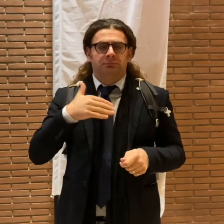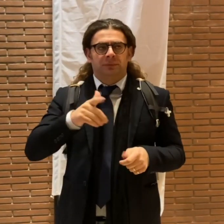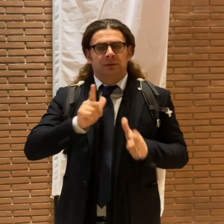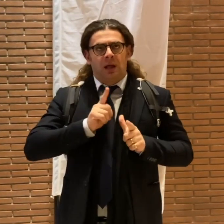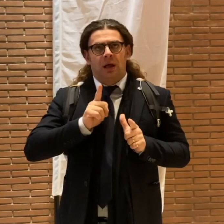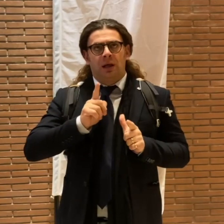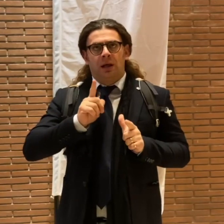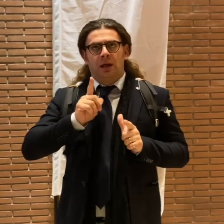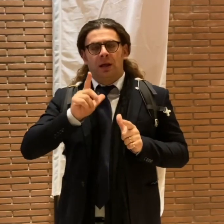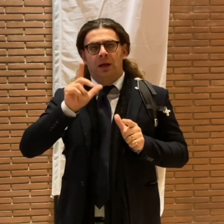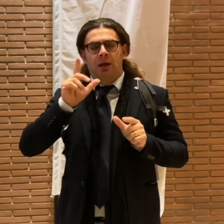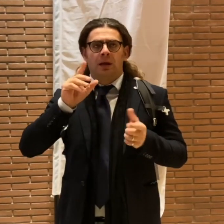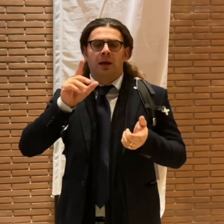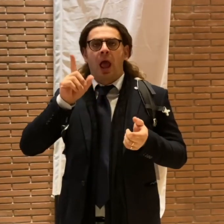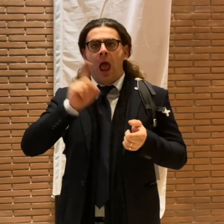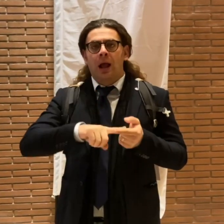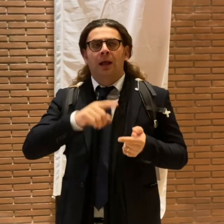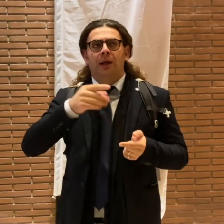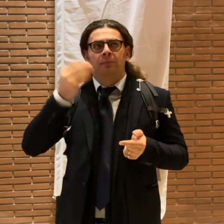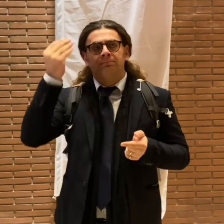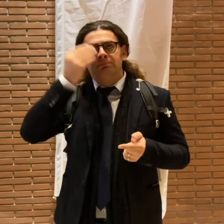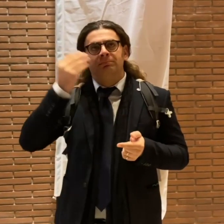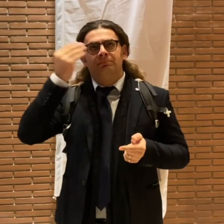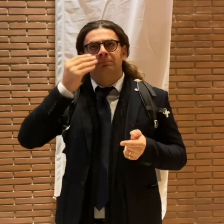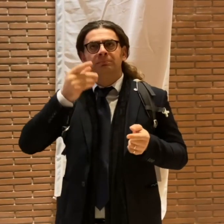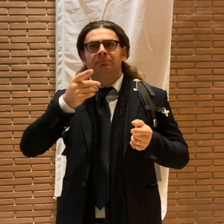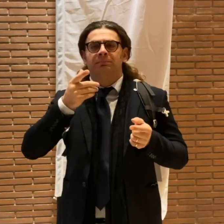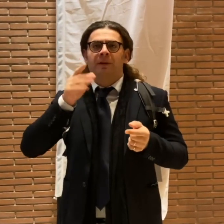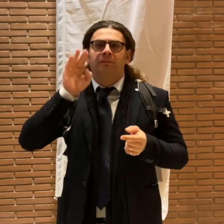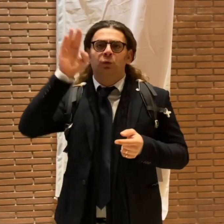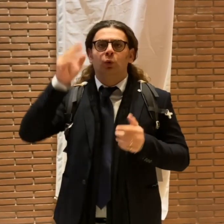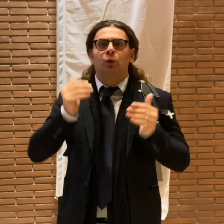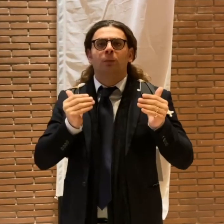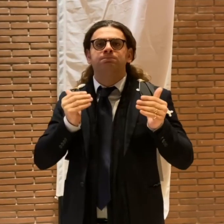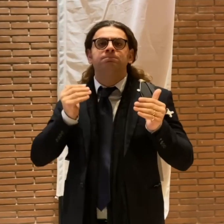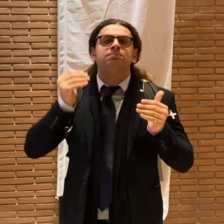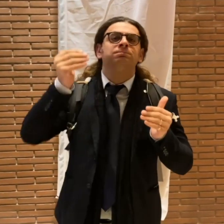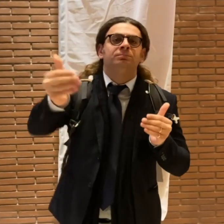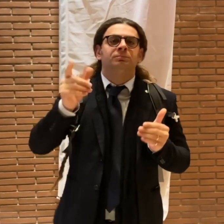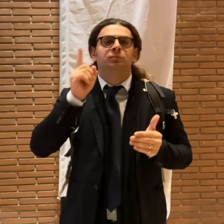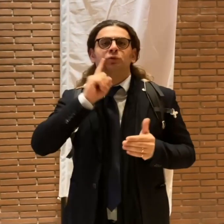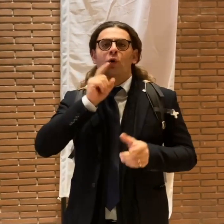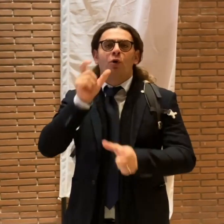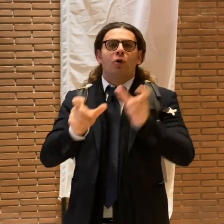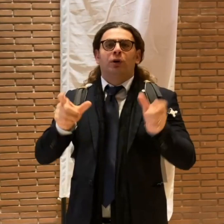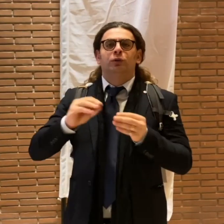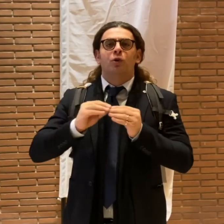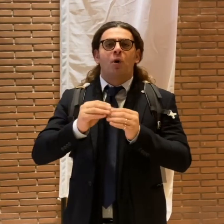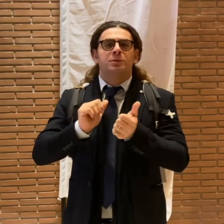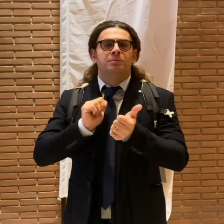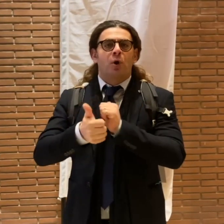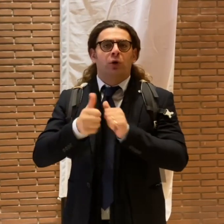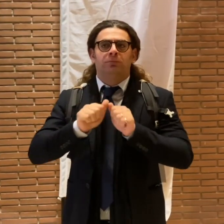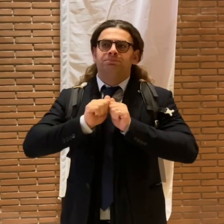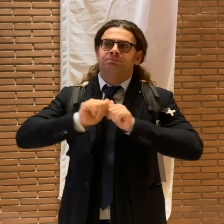Ho ritenuto molto importante partecipare poiché l'iniziativa ci dà la possibilità di pensare al nostro futuro e ai percorsi da intraprendere